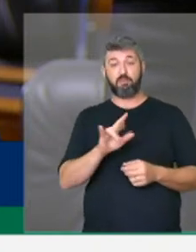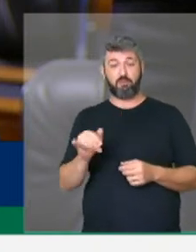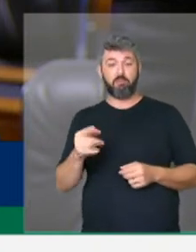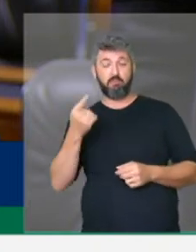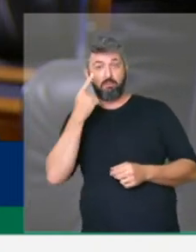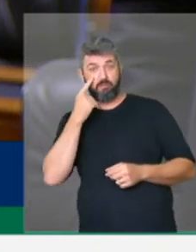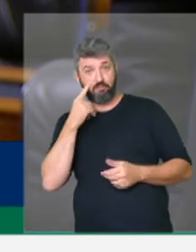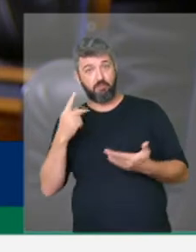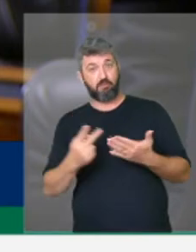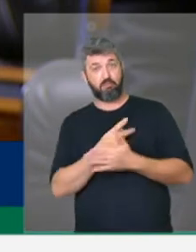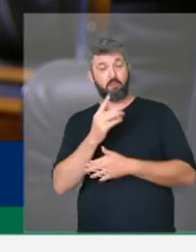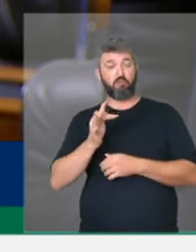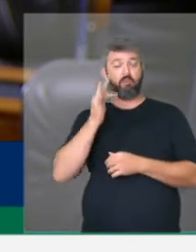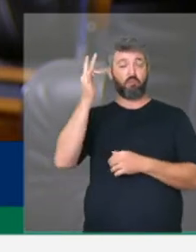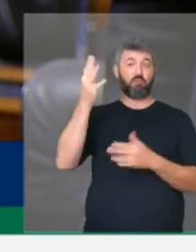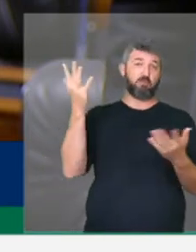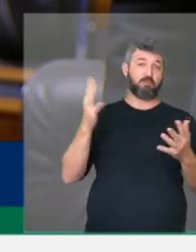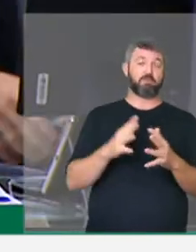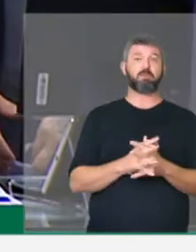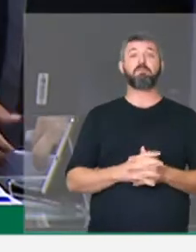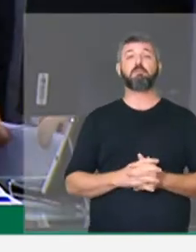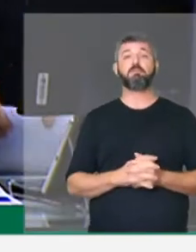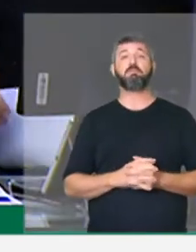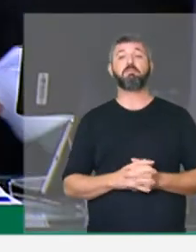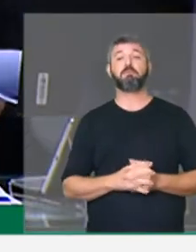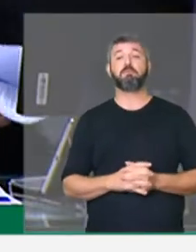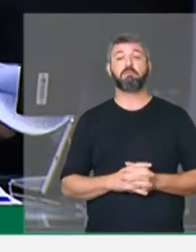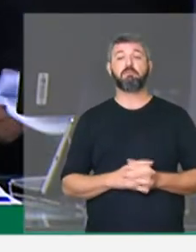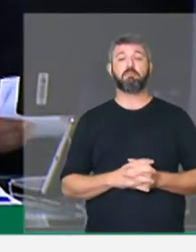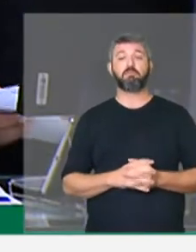OS INTERESSES DO NORDESTE E DO NORTE. OS INSTRUMENTOS